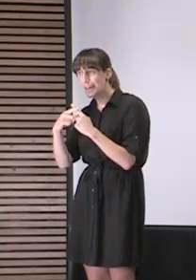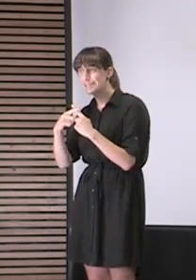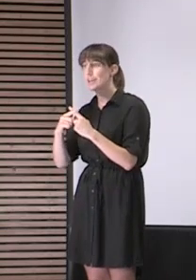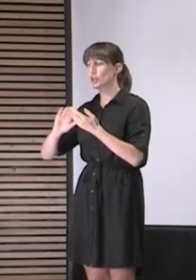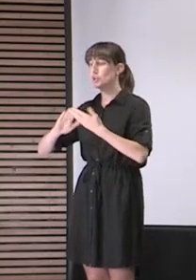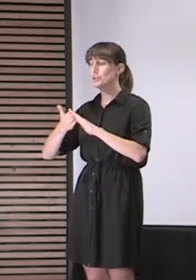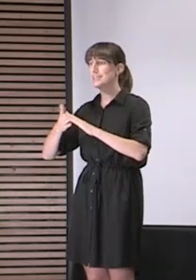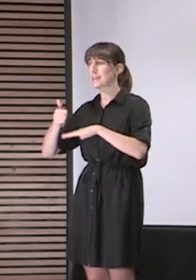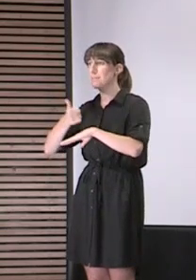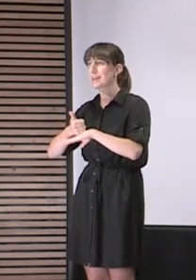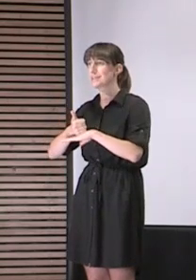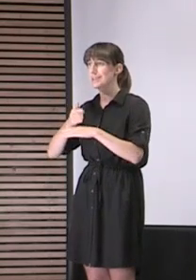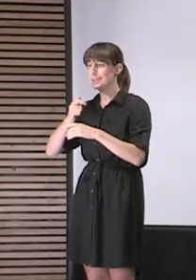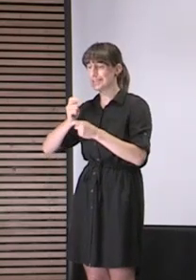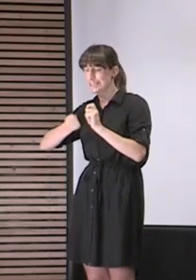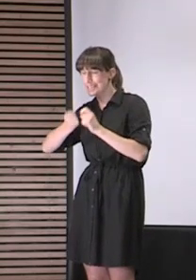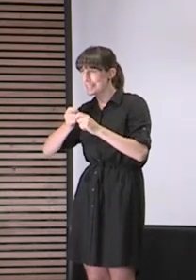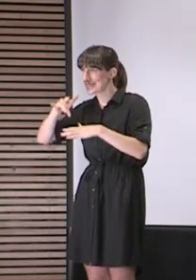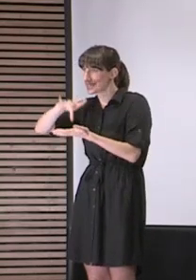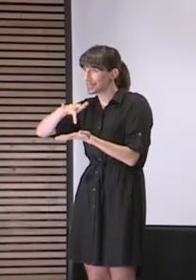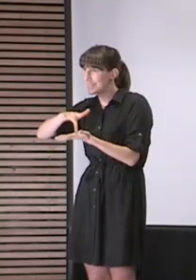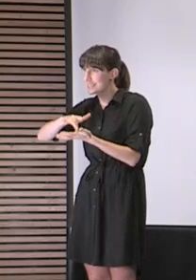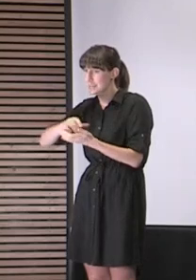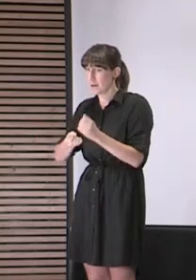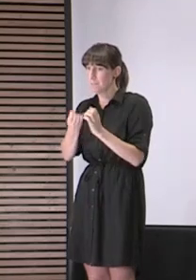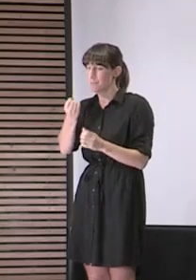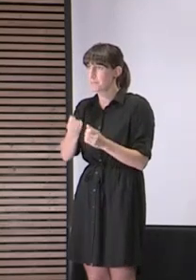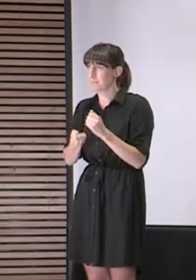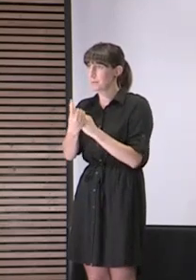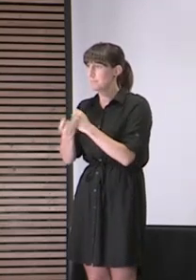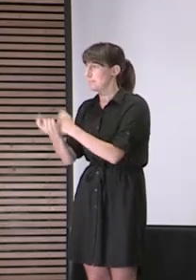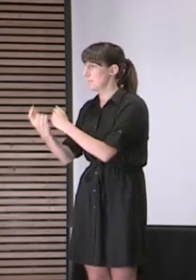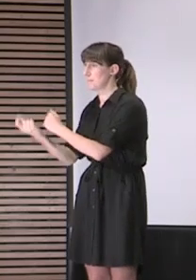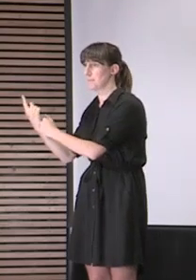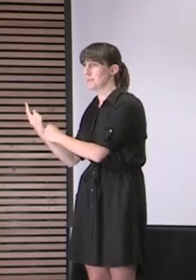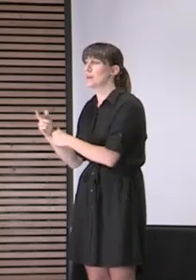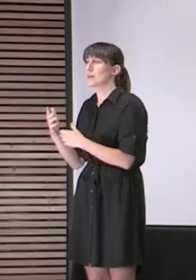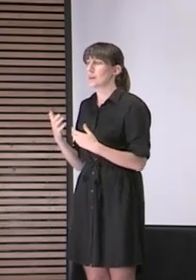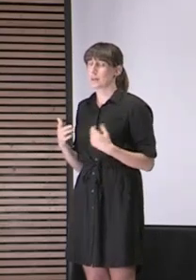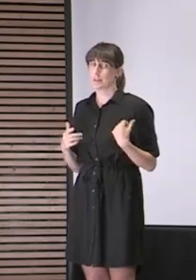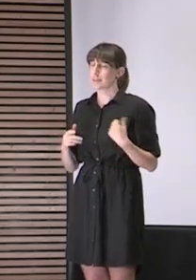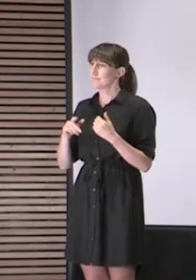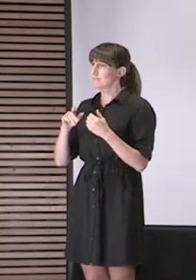realizando muchas pruebas. Lo que hemos visto es más de esos